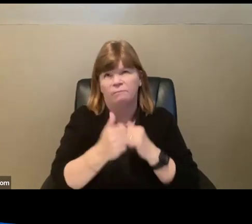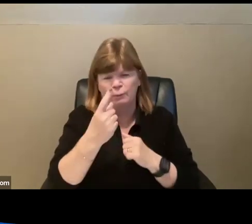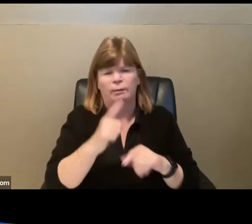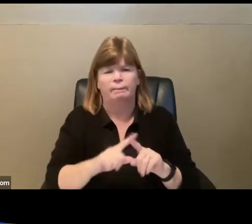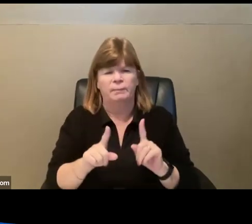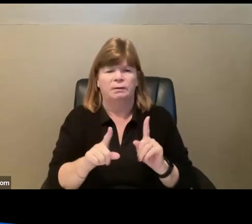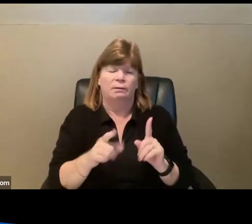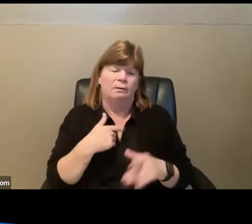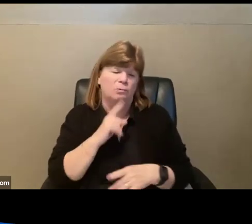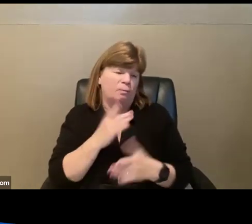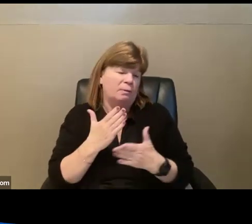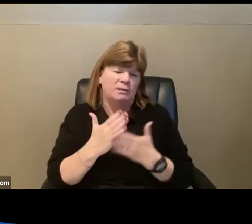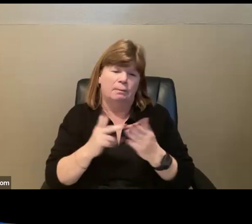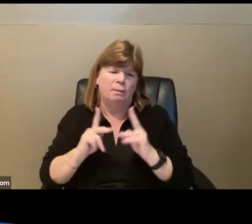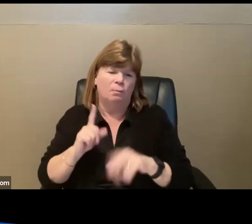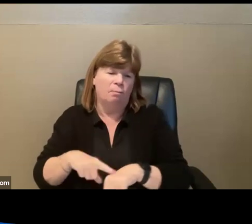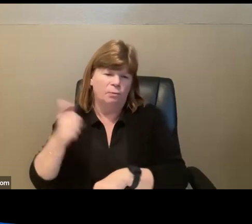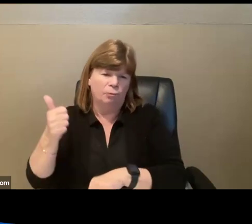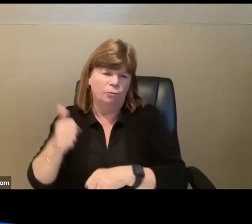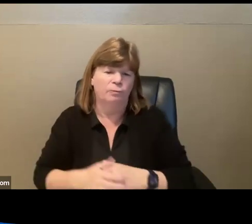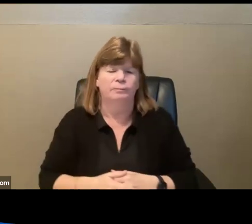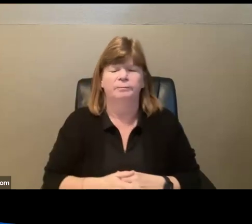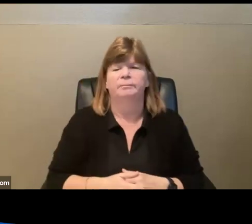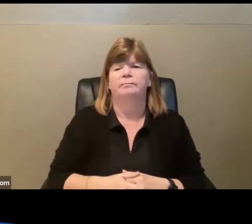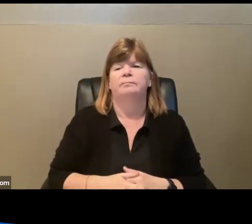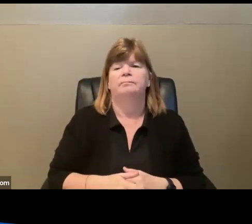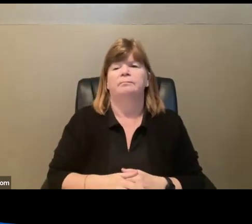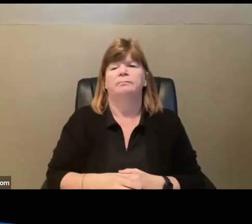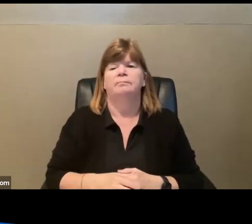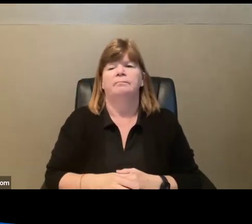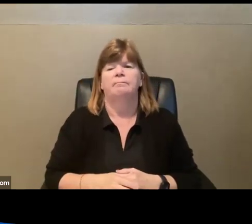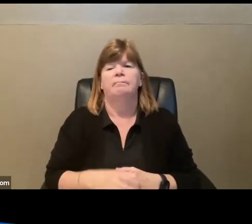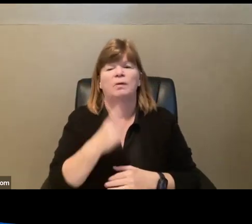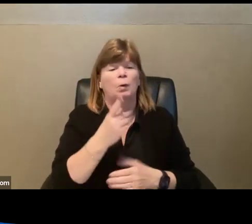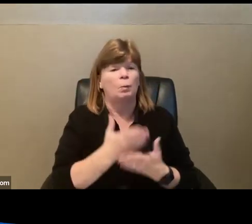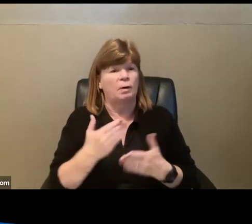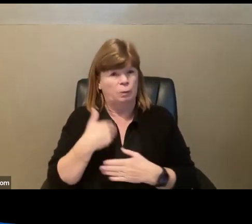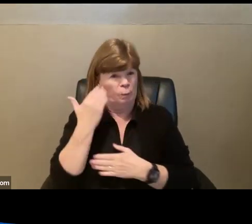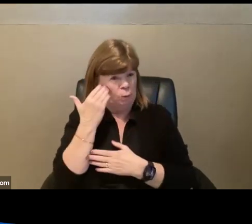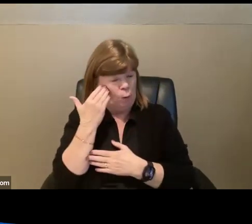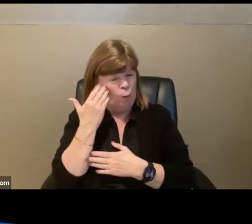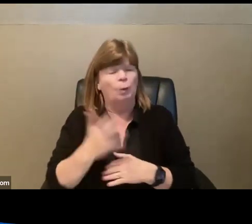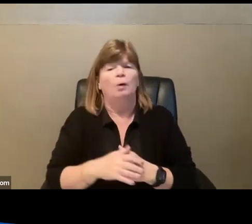Estoy seguro de que a algunas personas les toma más tiempo aprender. Pero lo único que sabemos sobre esto es que cuando